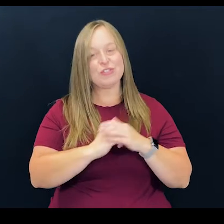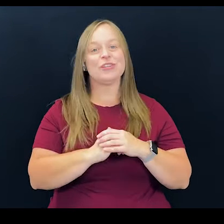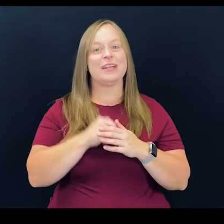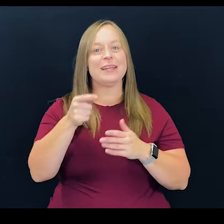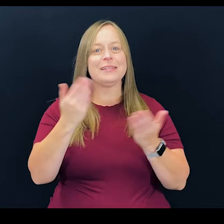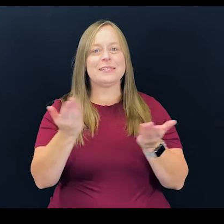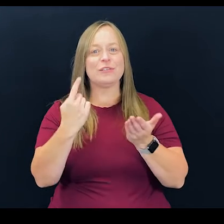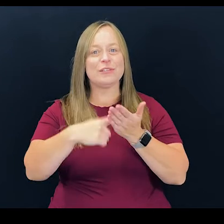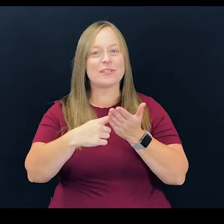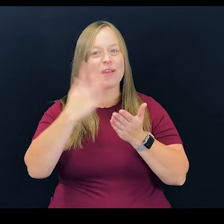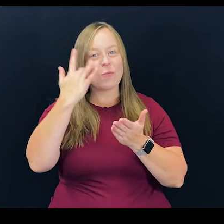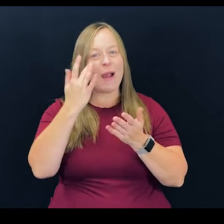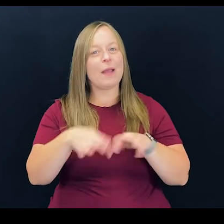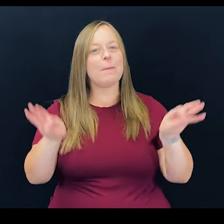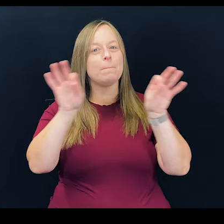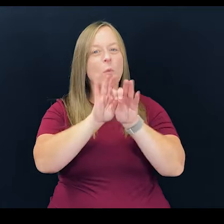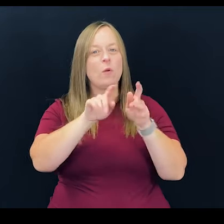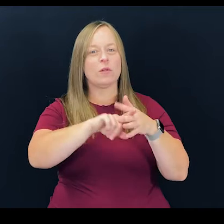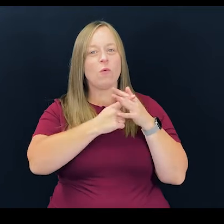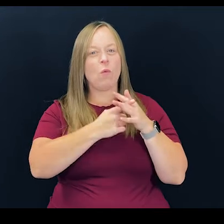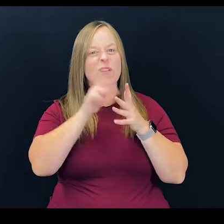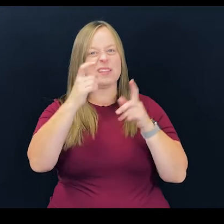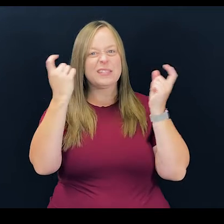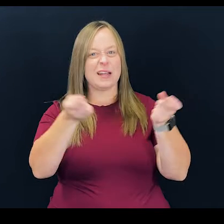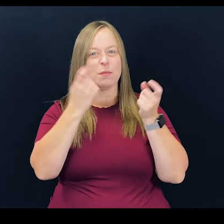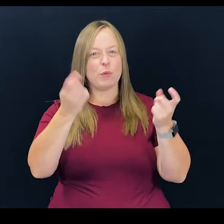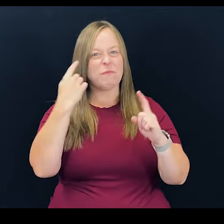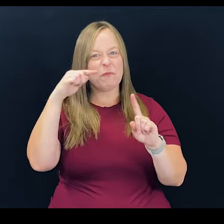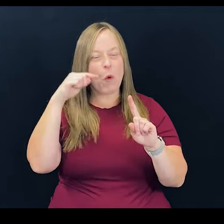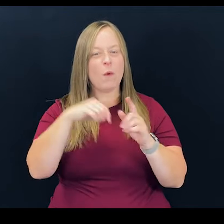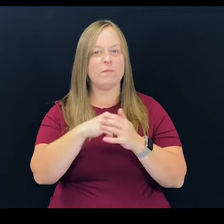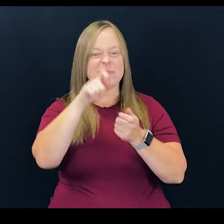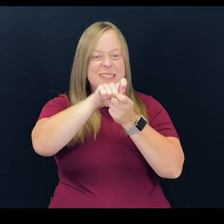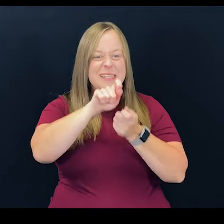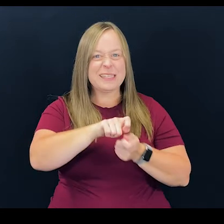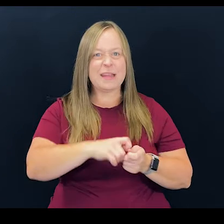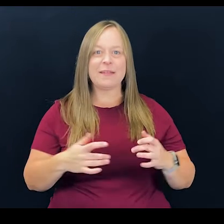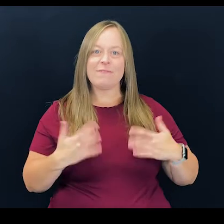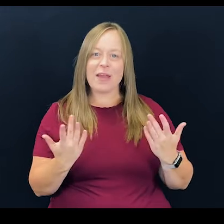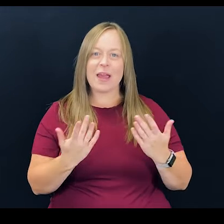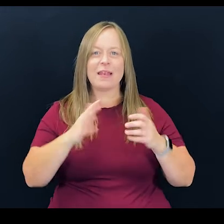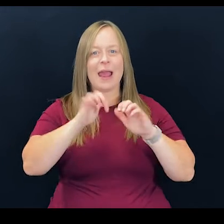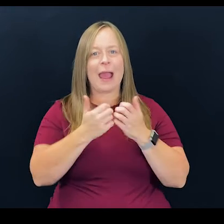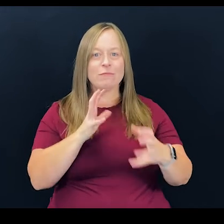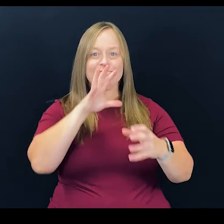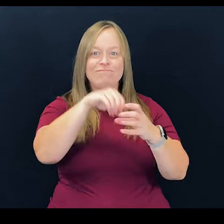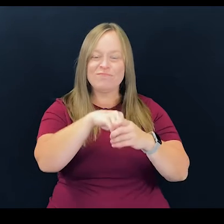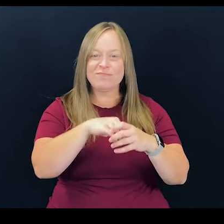para discutir la importancia y los orígenes de esta celebración, los detalles del evento y cómo participar.